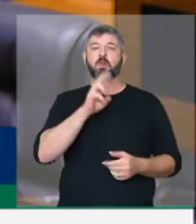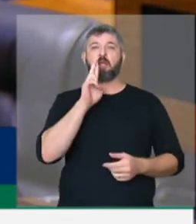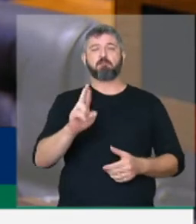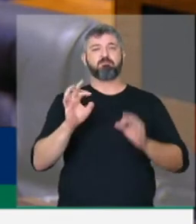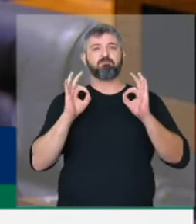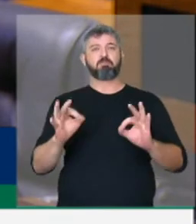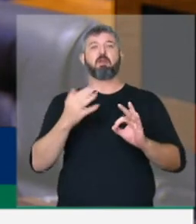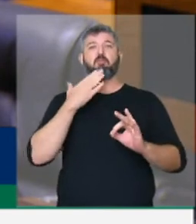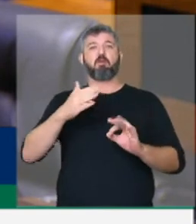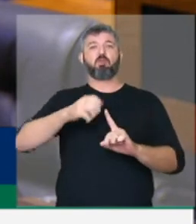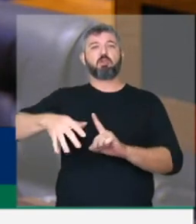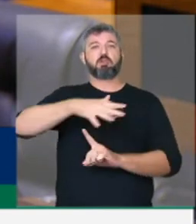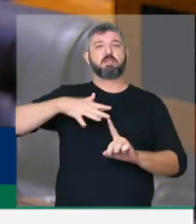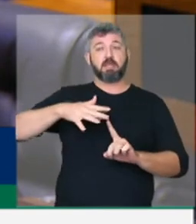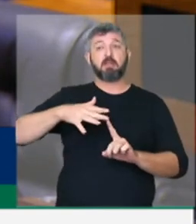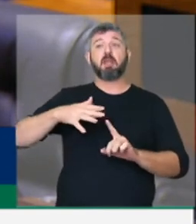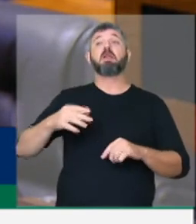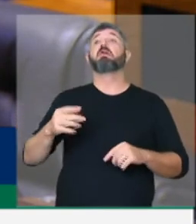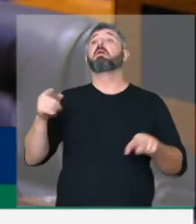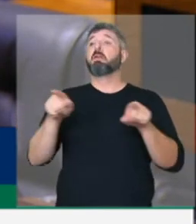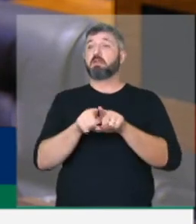SOCIEDADE BRASILEIRA... DEU UMA RESPOSTA AOS INTERESSES DO PAÍS E A GENTE ESPERA